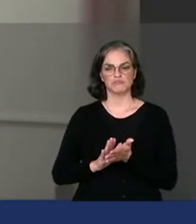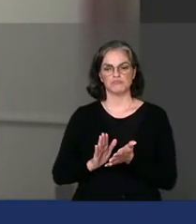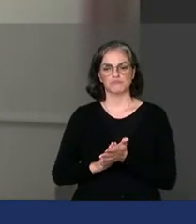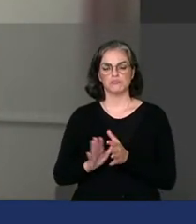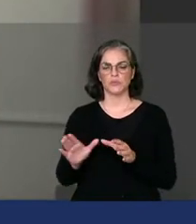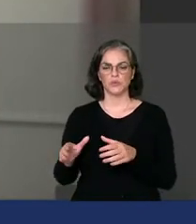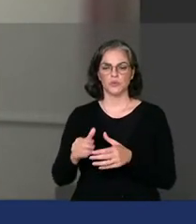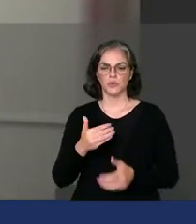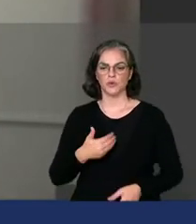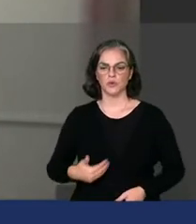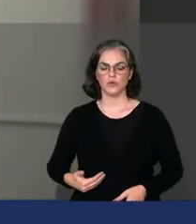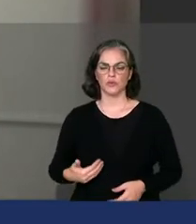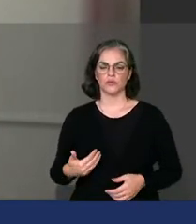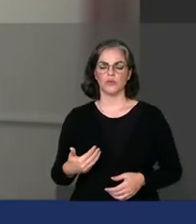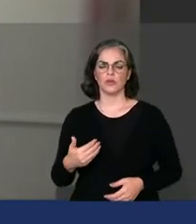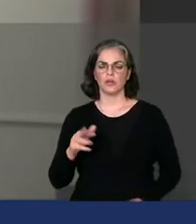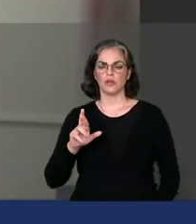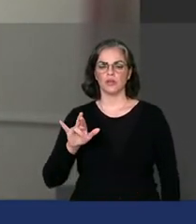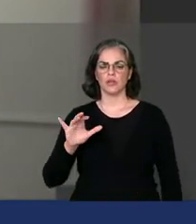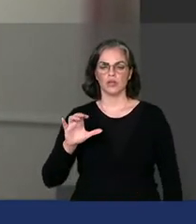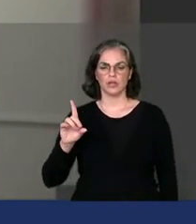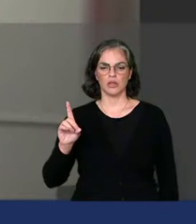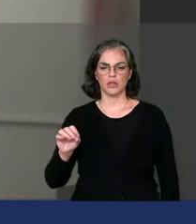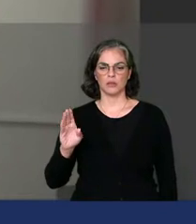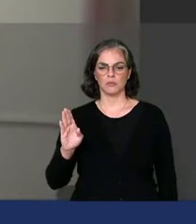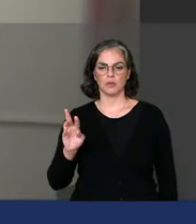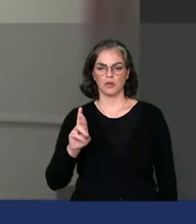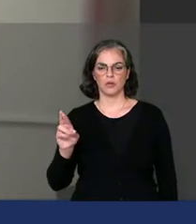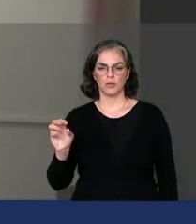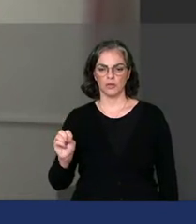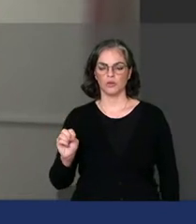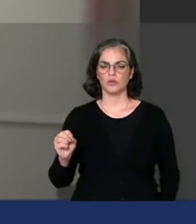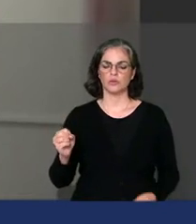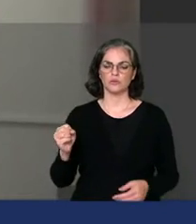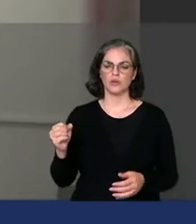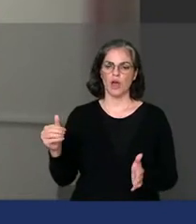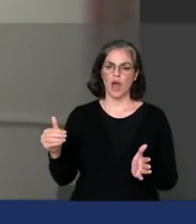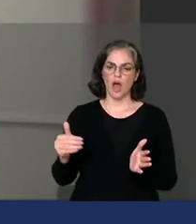CONVERSAS COM GOVERNO E QUERO DESTACAR A PARTICIPAÇÃO RICARDO BARROS. AQUECER E